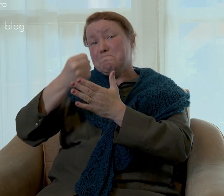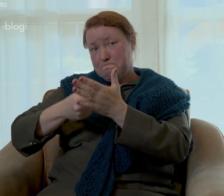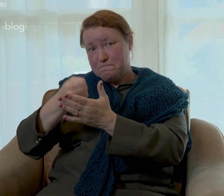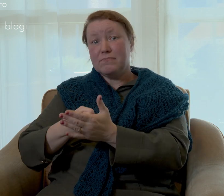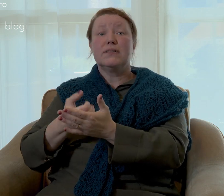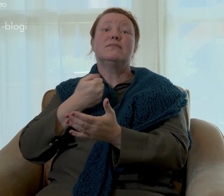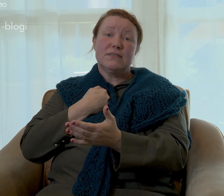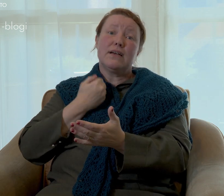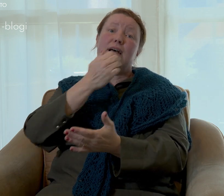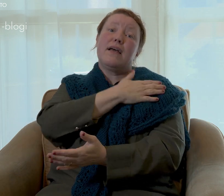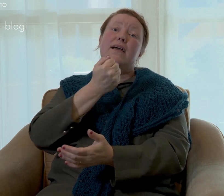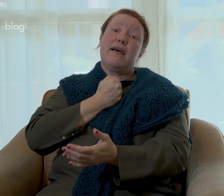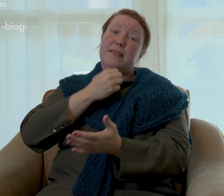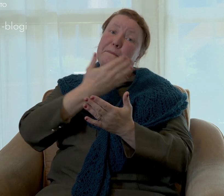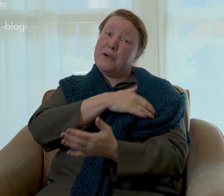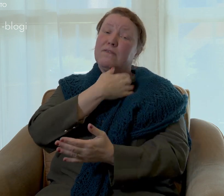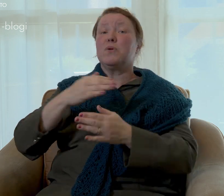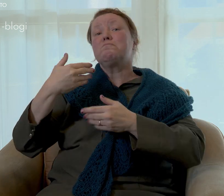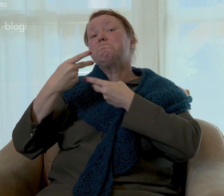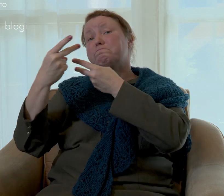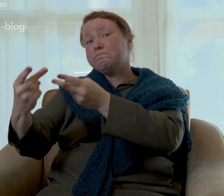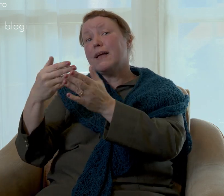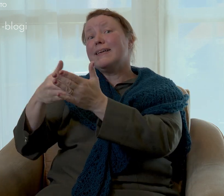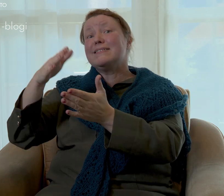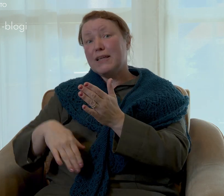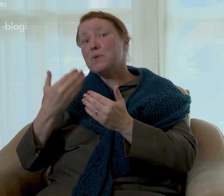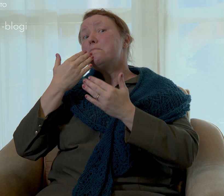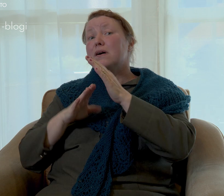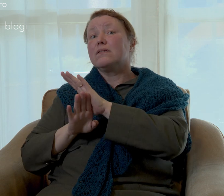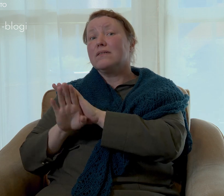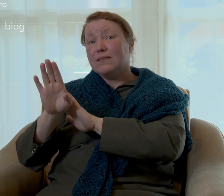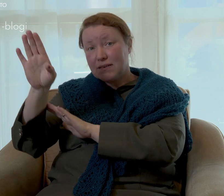hätäpuheluiden esteettömyyden parantamiseksi.